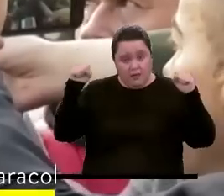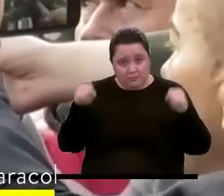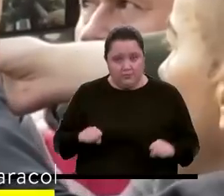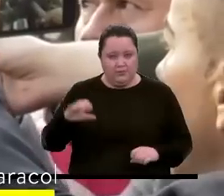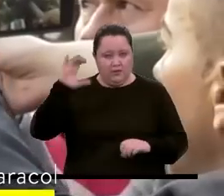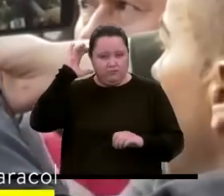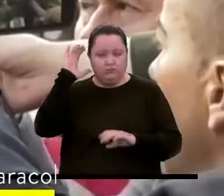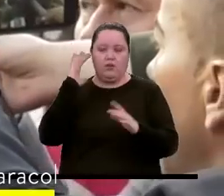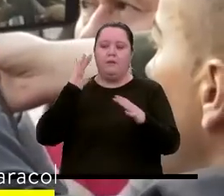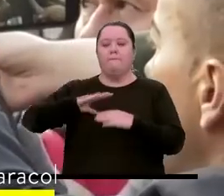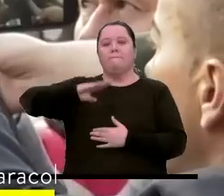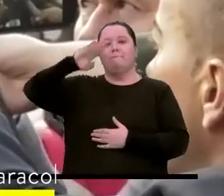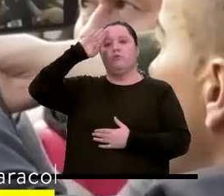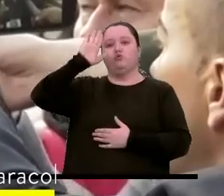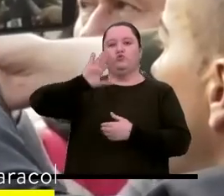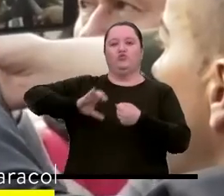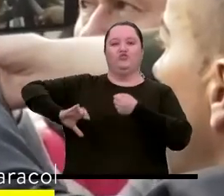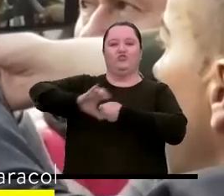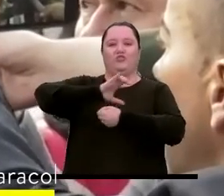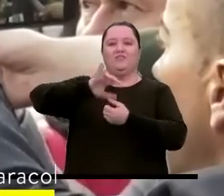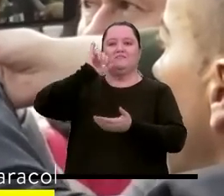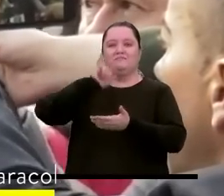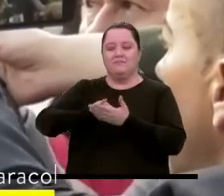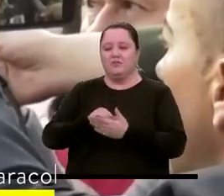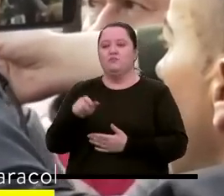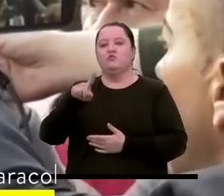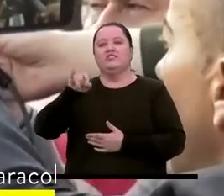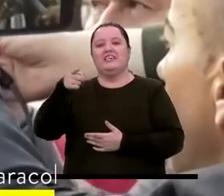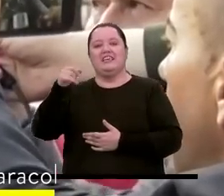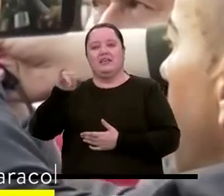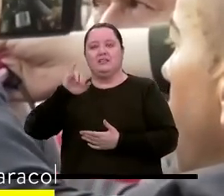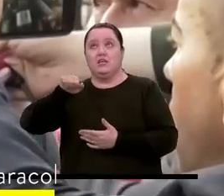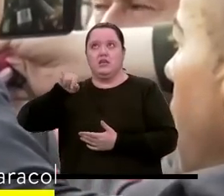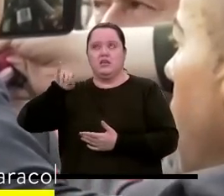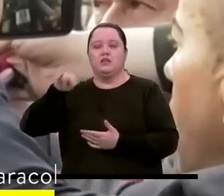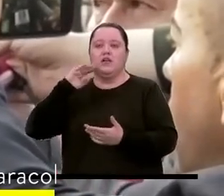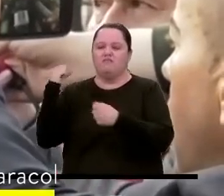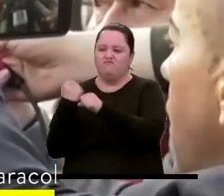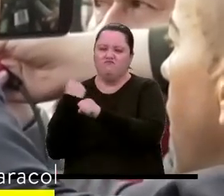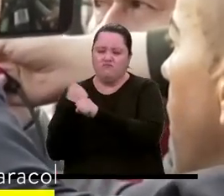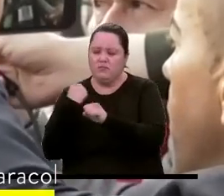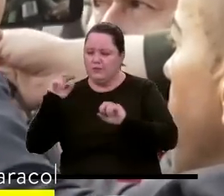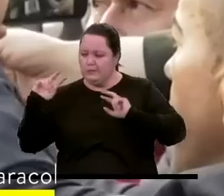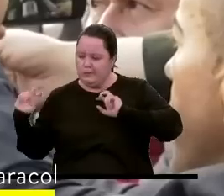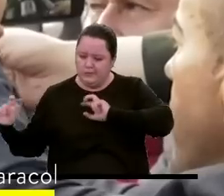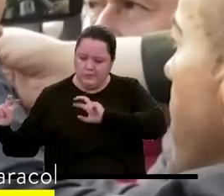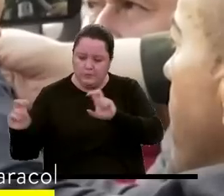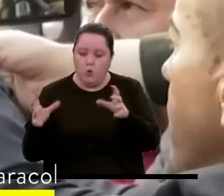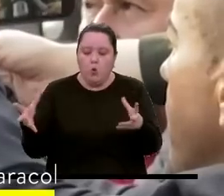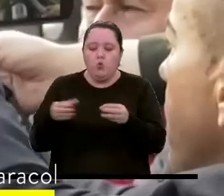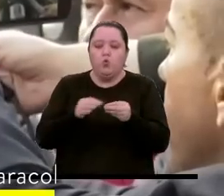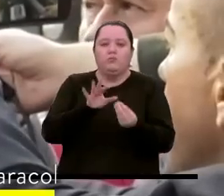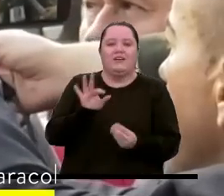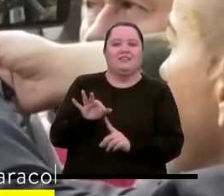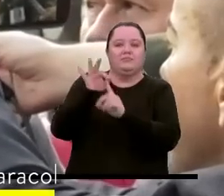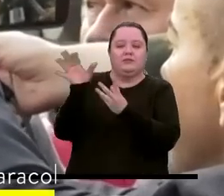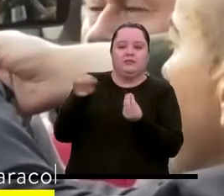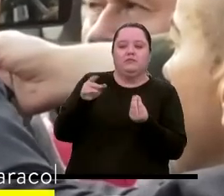los móviles de estas extrañas muertes. )) está toda la capacidad